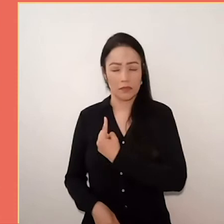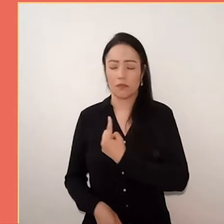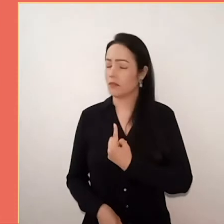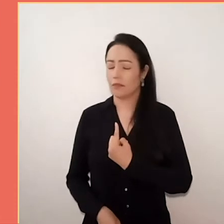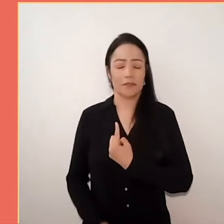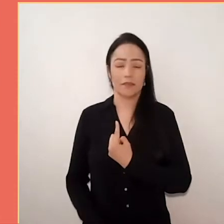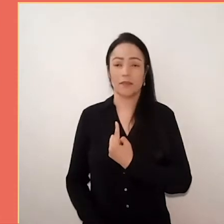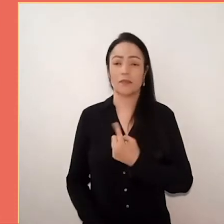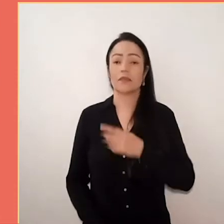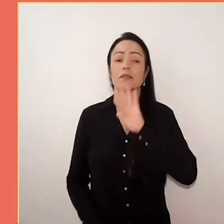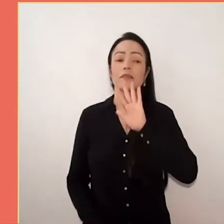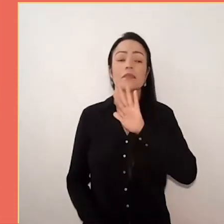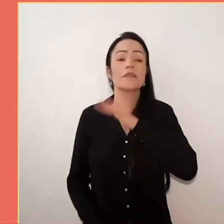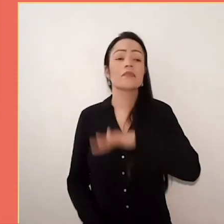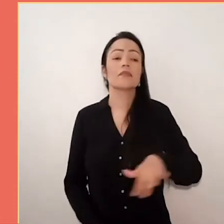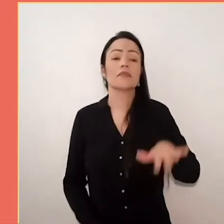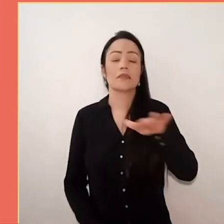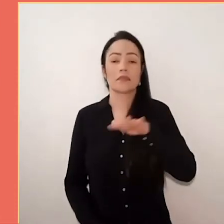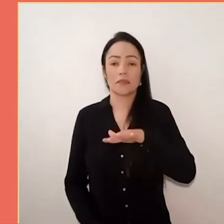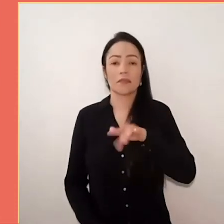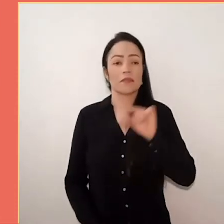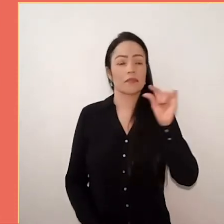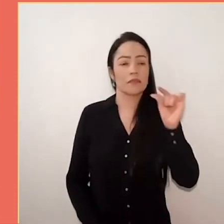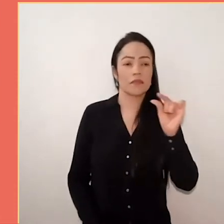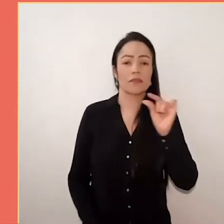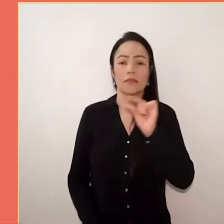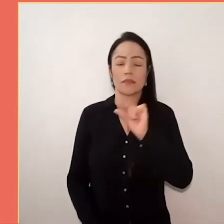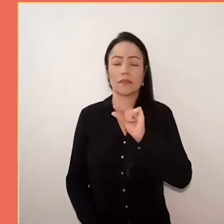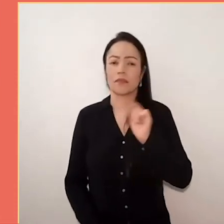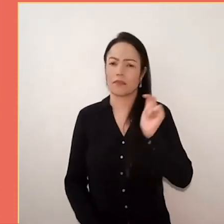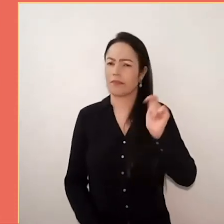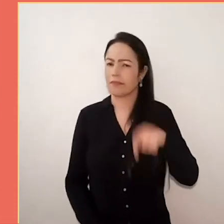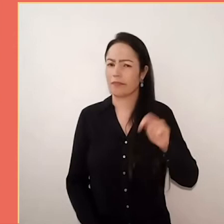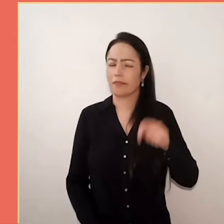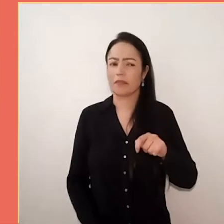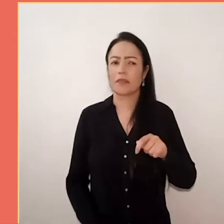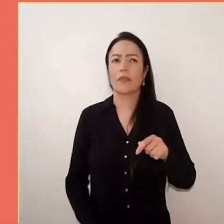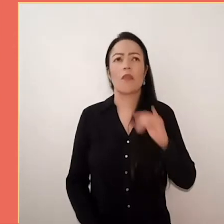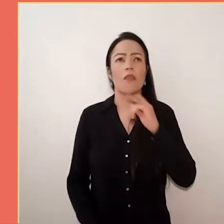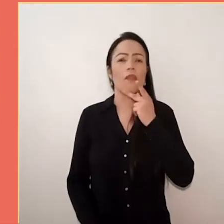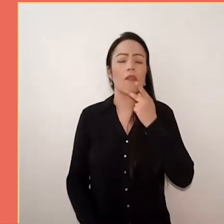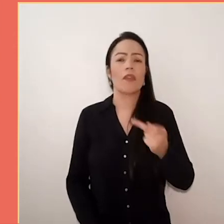mas aquilo que, um pouco pomposamente, chamamos mundo,